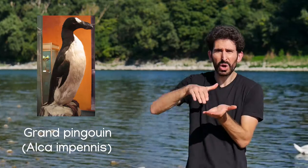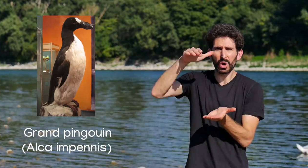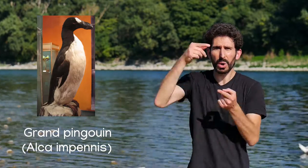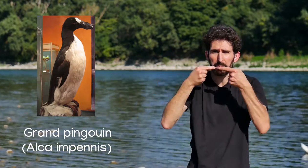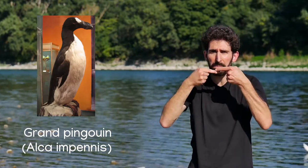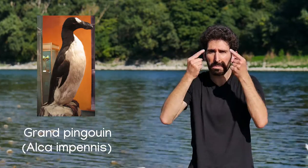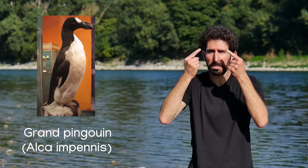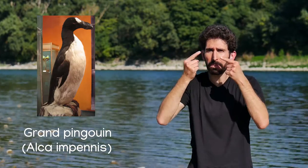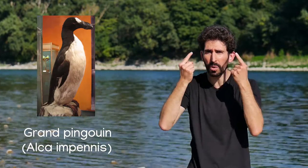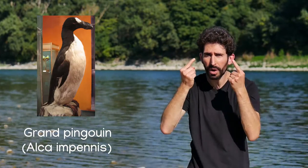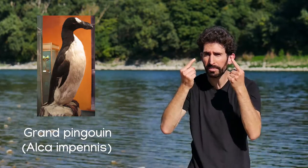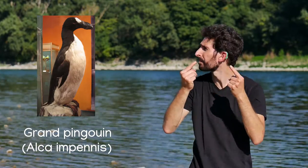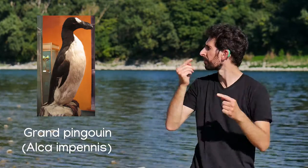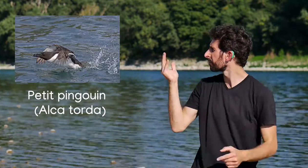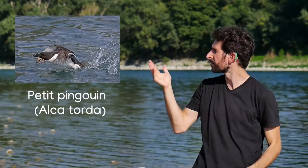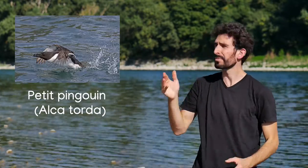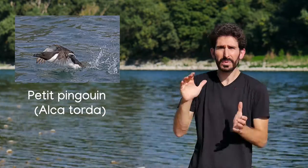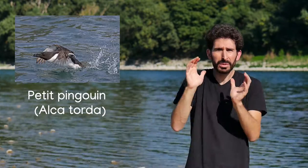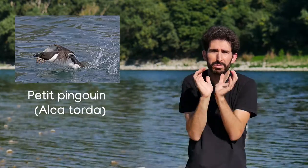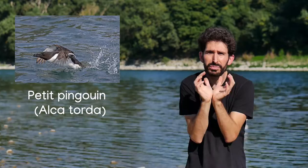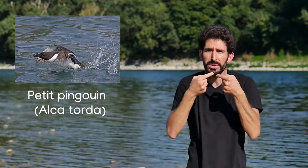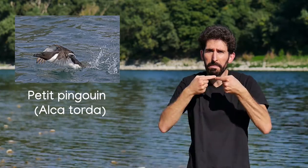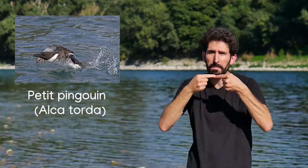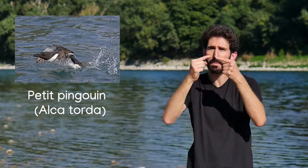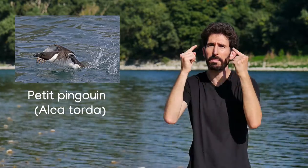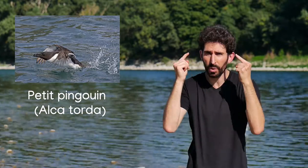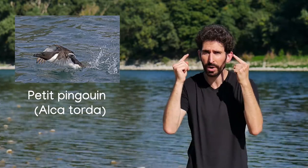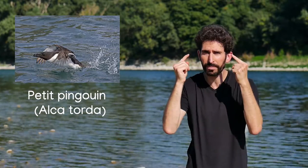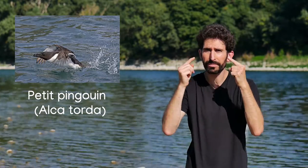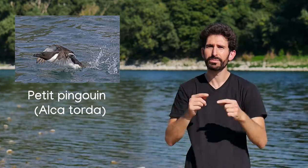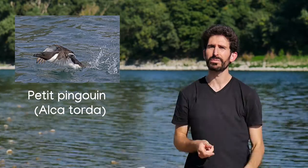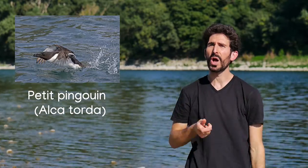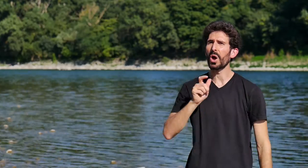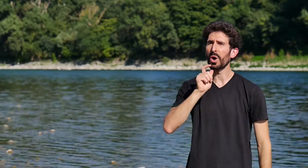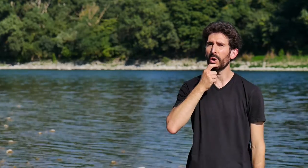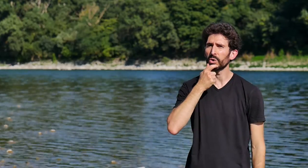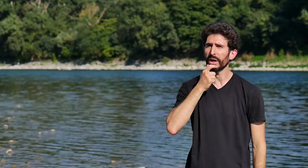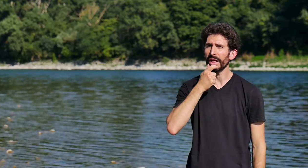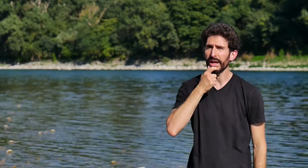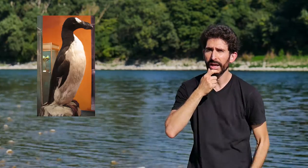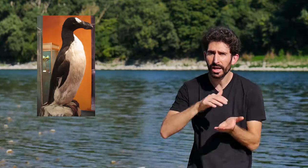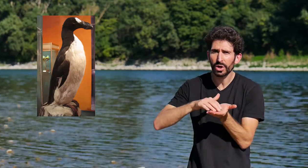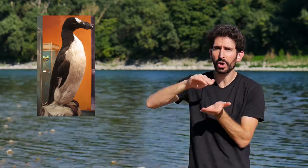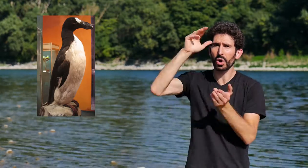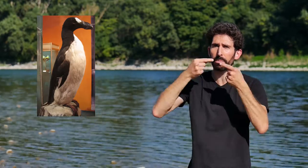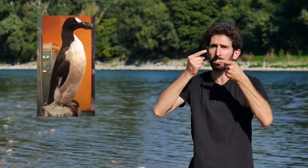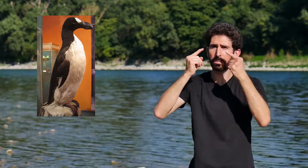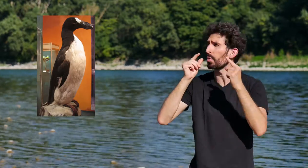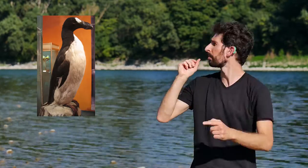Le grand pingouin et le petit pingouin. En anglais, le grand pingouin